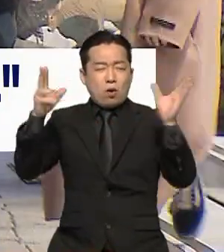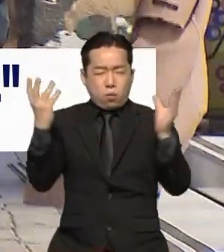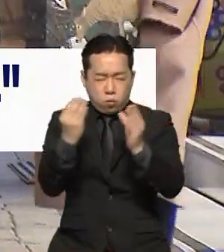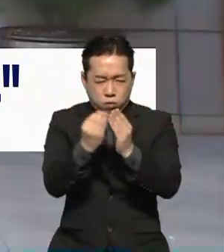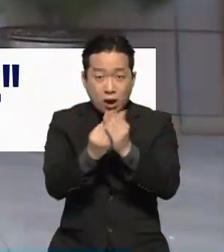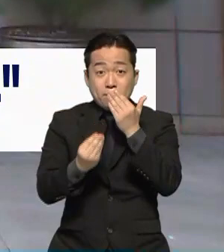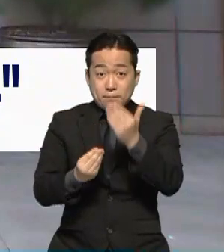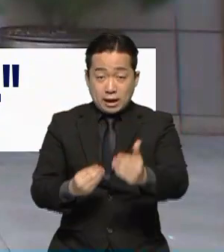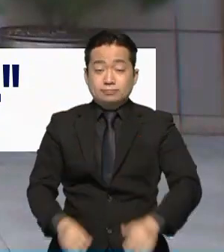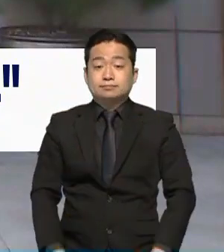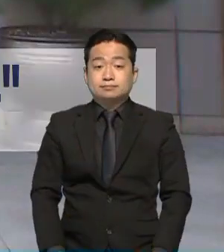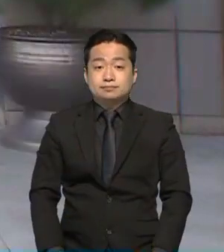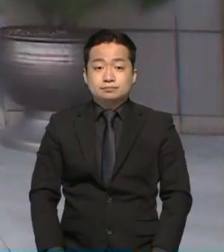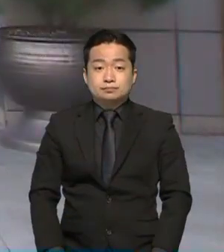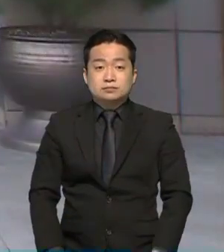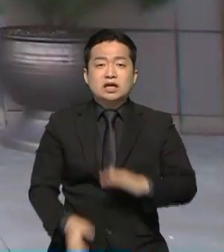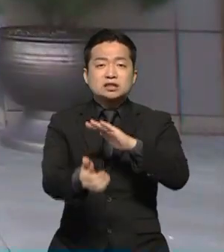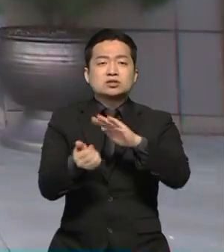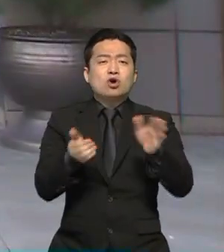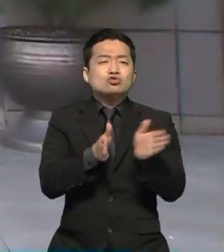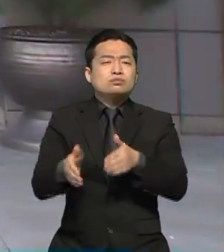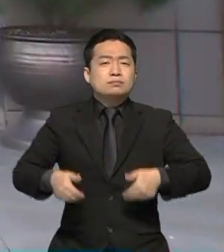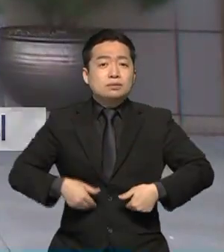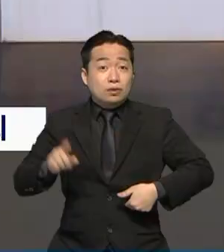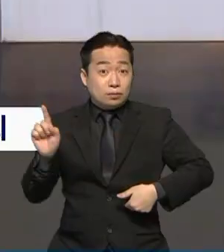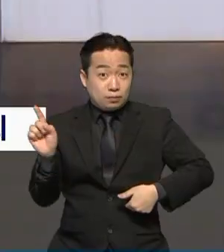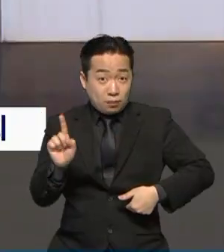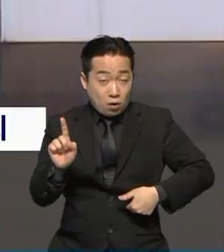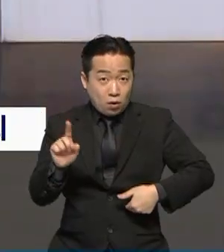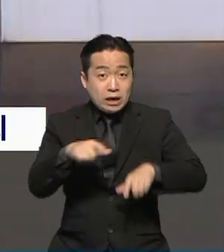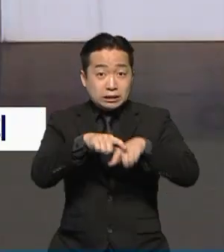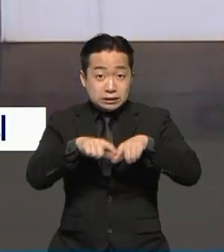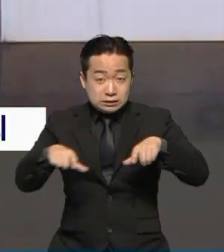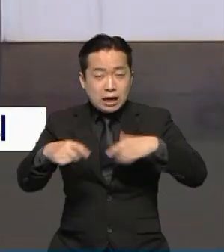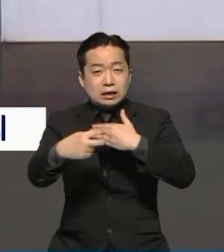이를 위해서는 무엇보다 일상 의료 체계로의 안정적인 전환이 관건입니다.